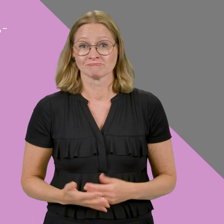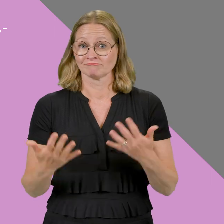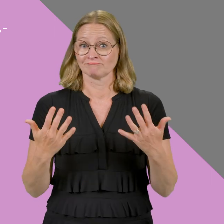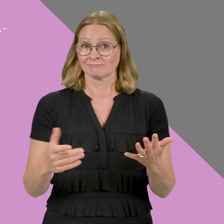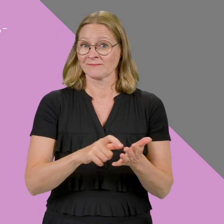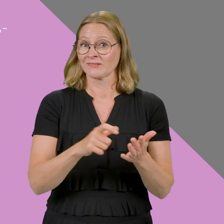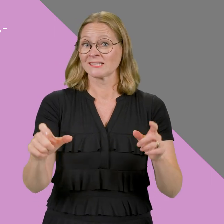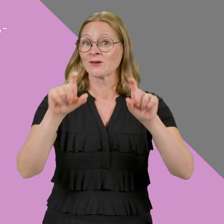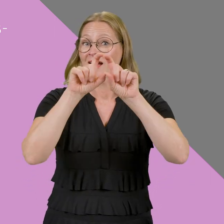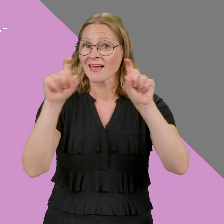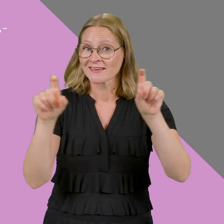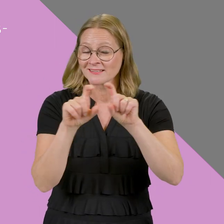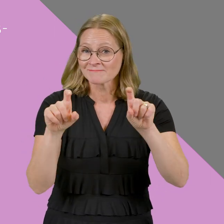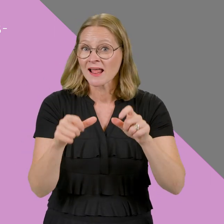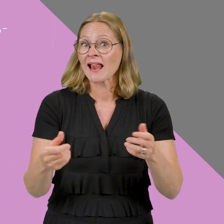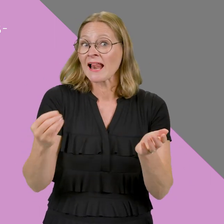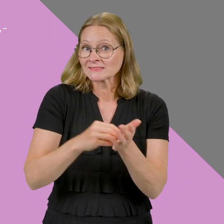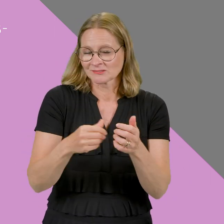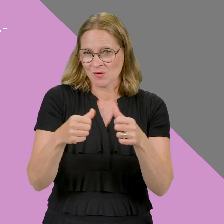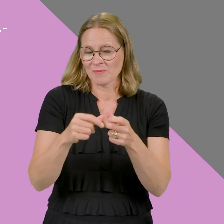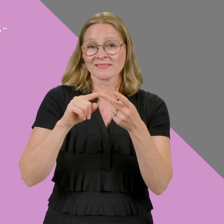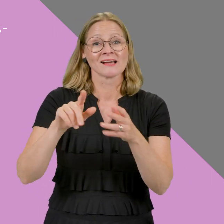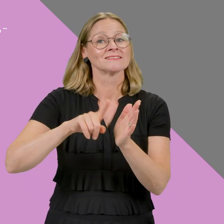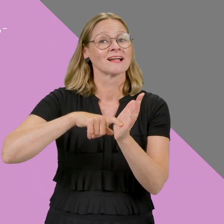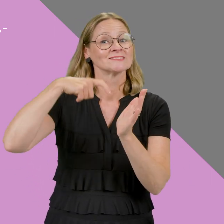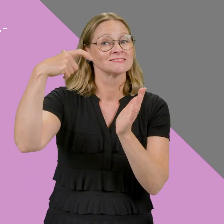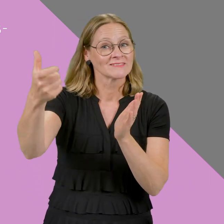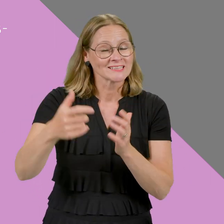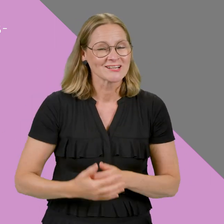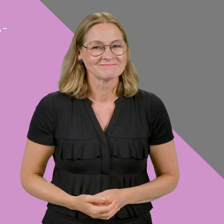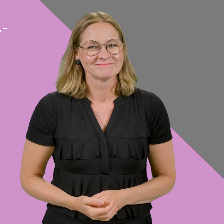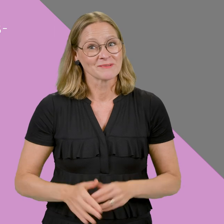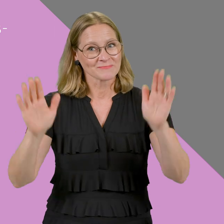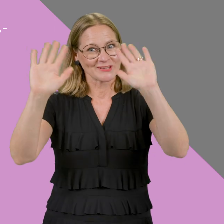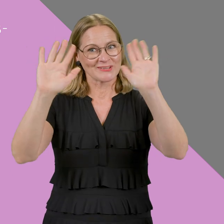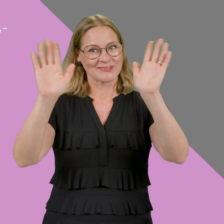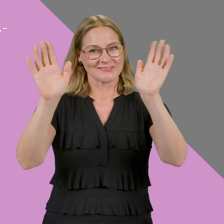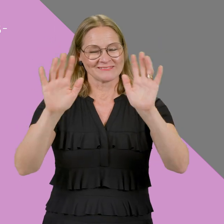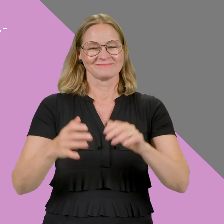Tässä olivat tämän viikon aiheet. Lisää luvassa taas ensi viikolla, moi moi!